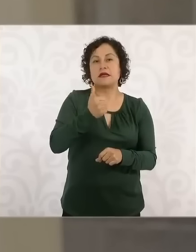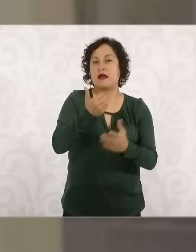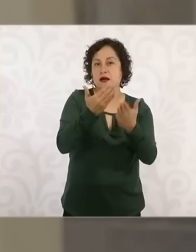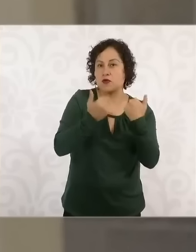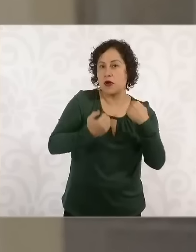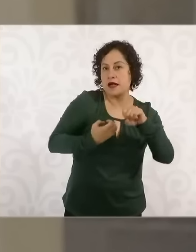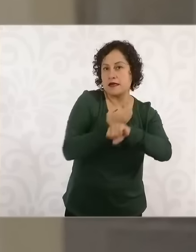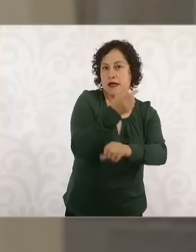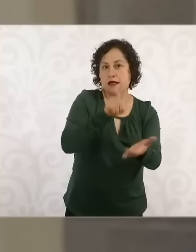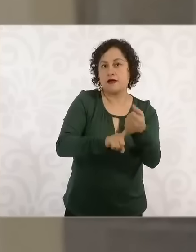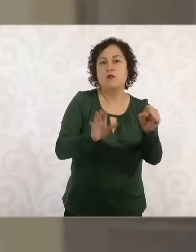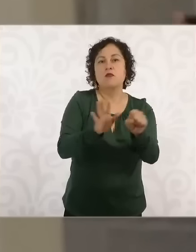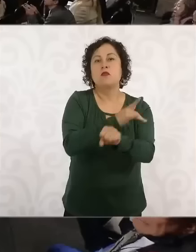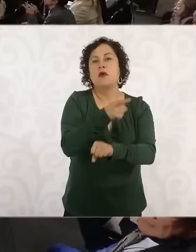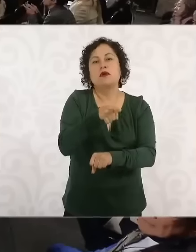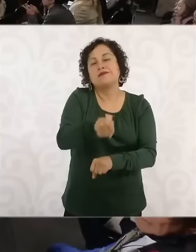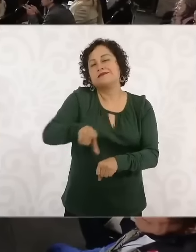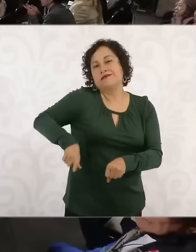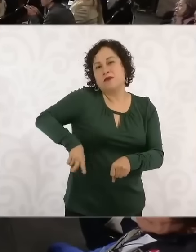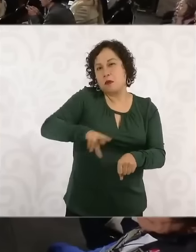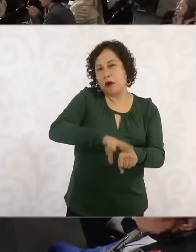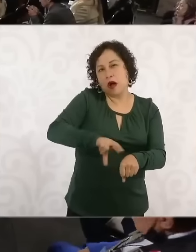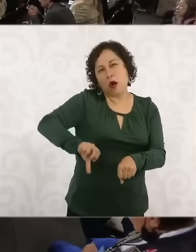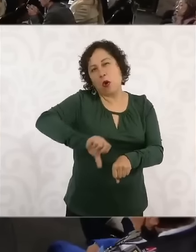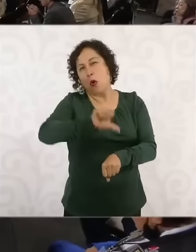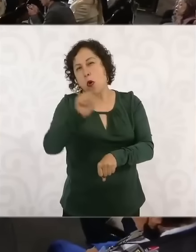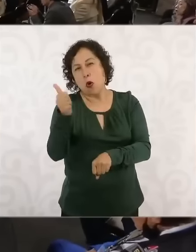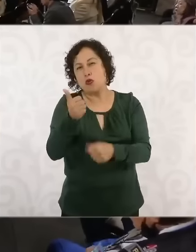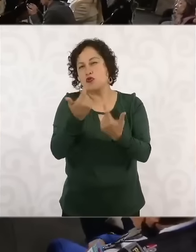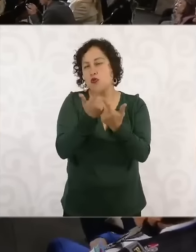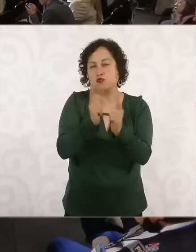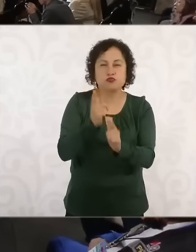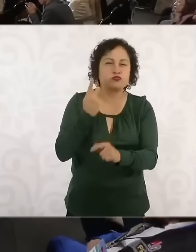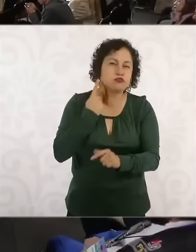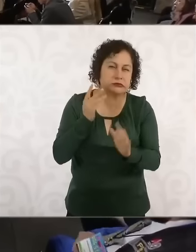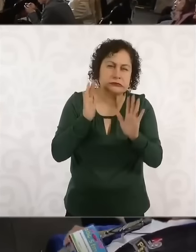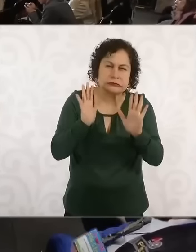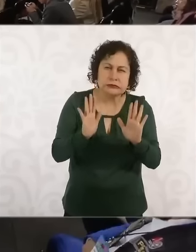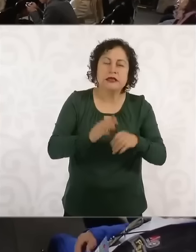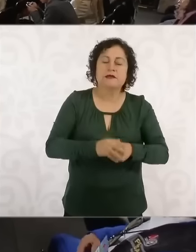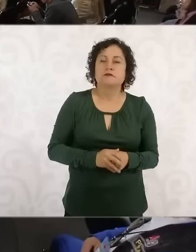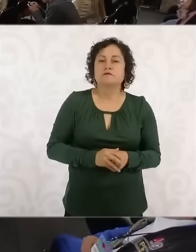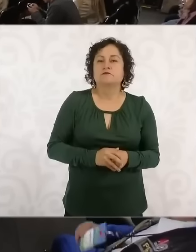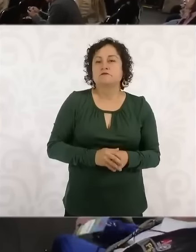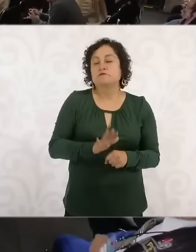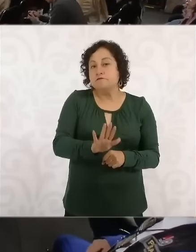veces hay dudas eh eh con respecto a este tipo de credencialización, cómo poder explicarle también